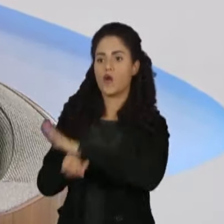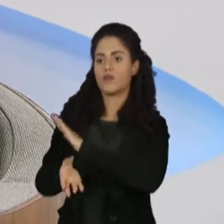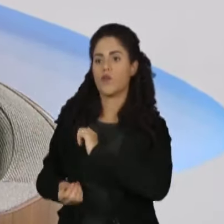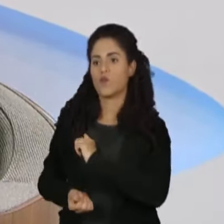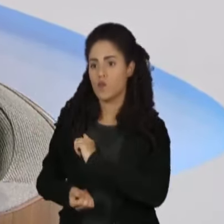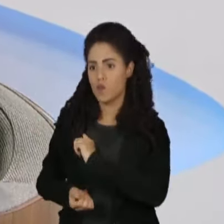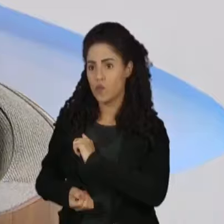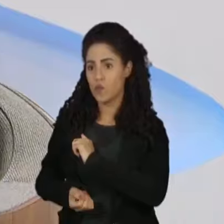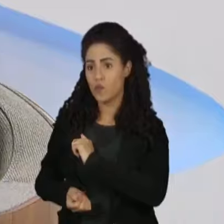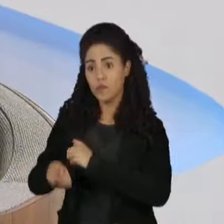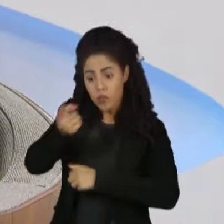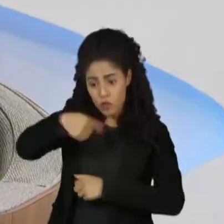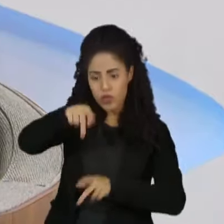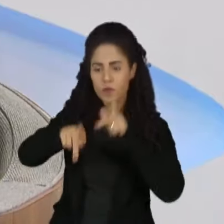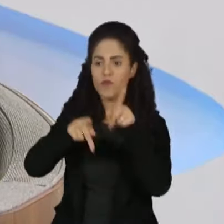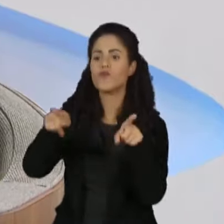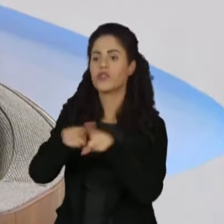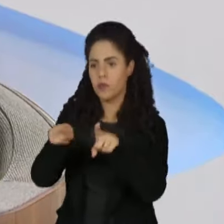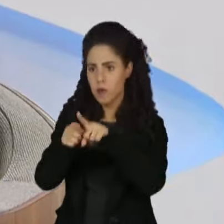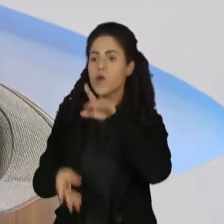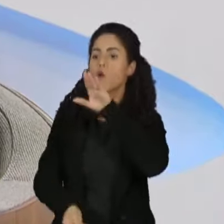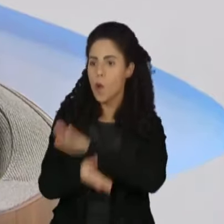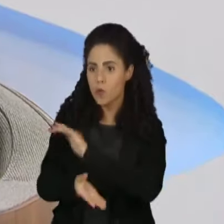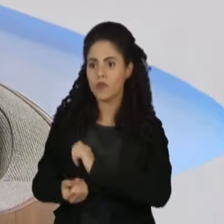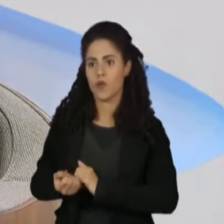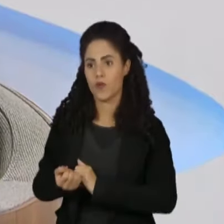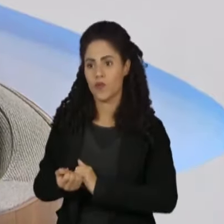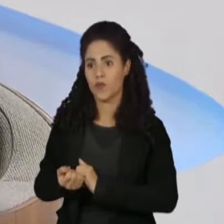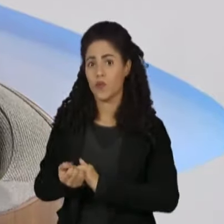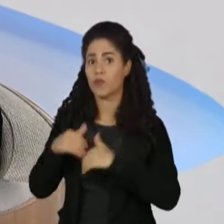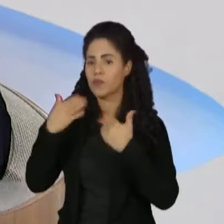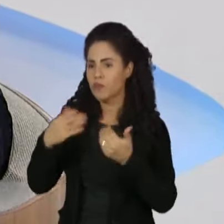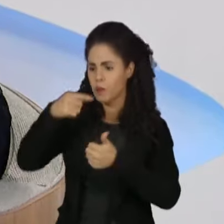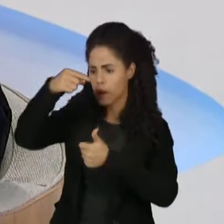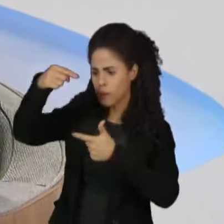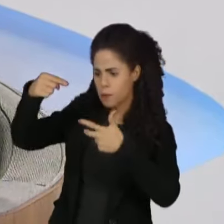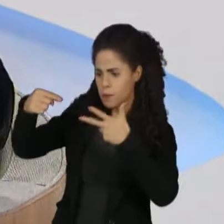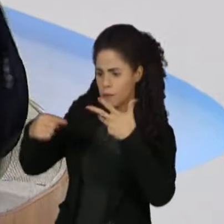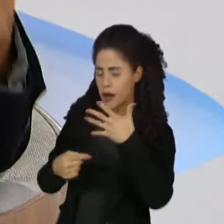vezes é instrumentalizada pro interesse político se entrar no mérito aqui se houve ou não houve